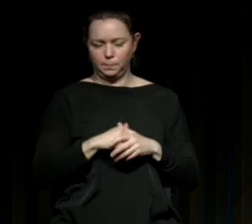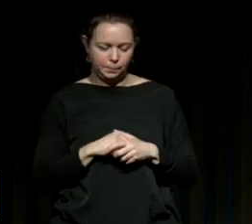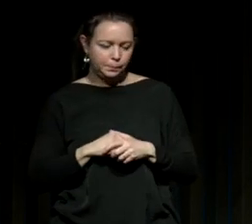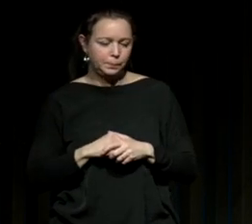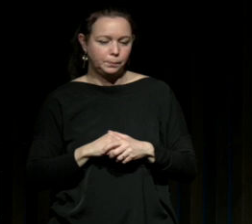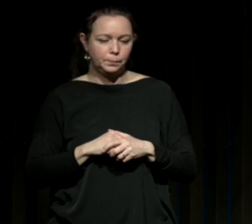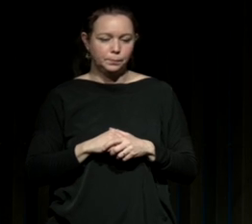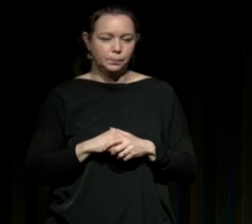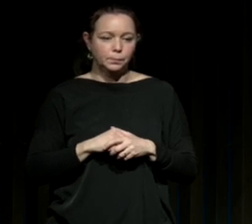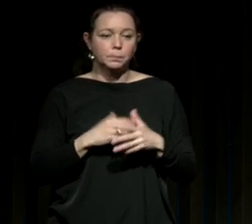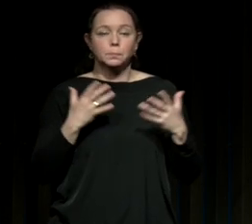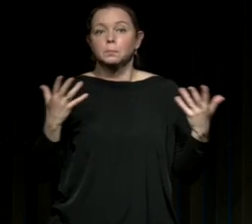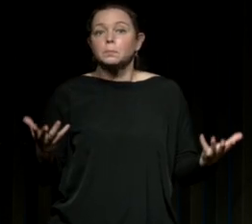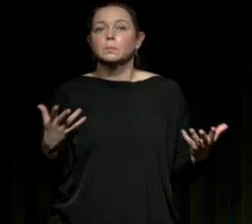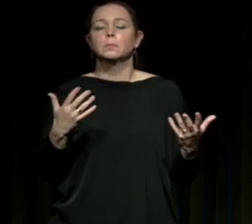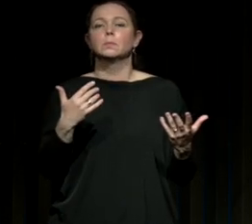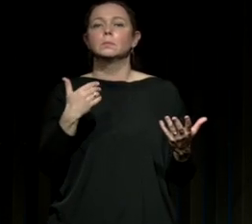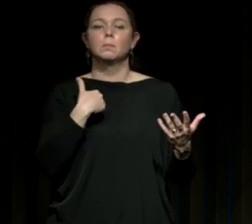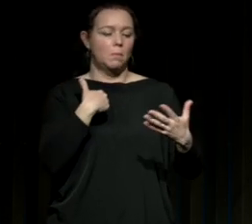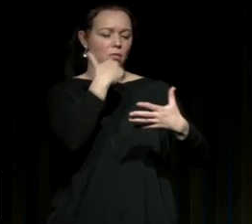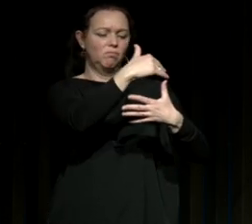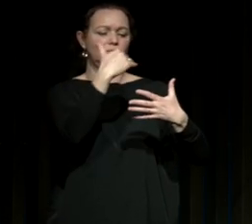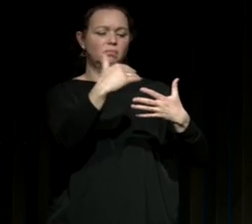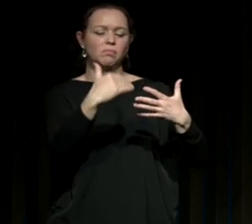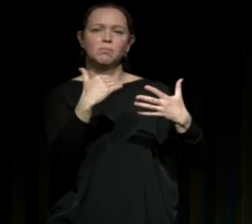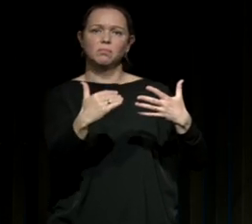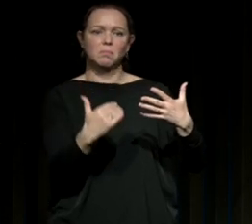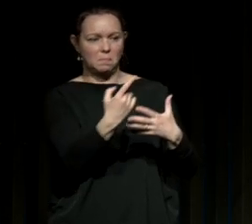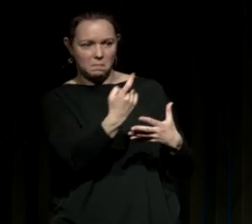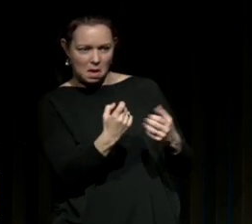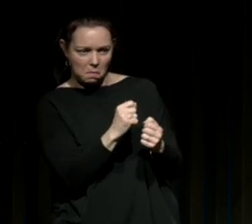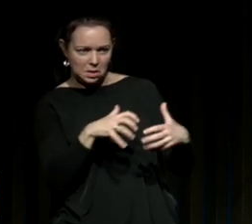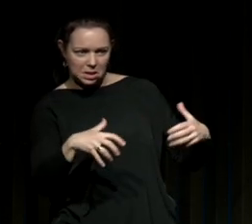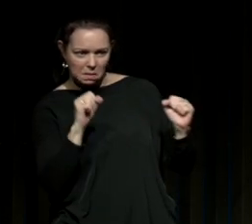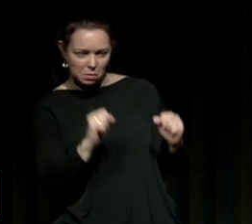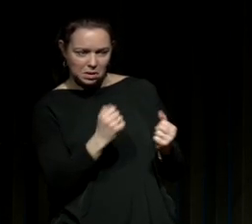vais pas du tout rentrer dans dans chacun de ces détermine en obésité j'ai choisi d'en illustrer